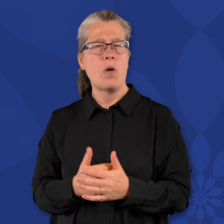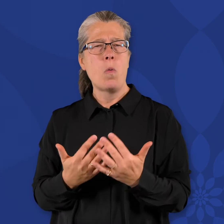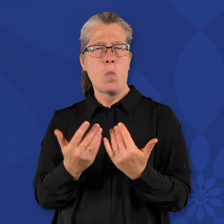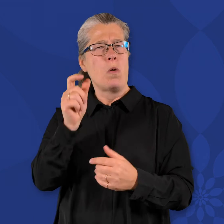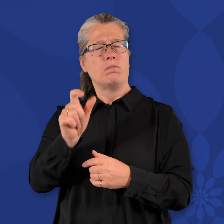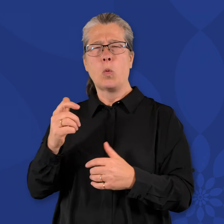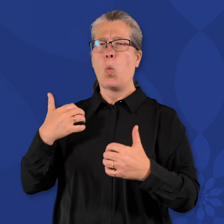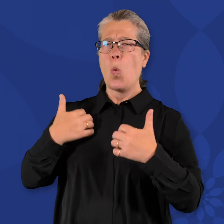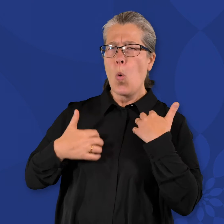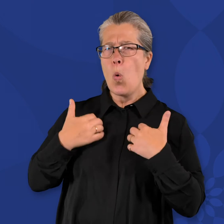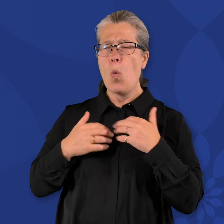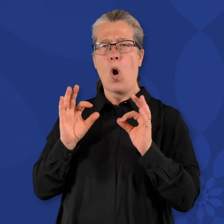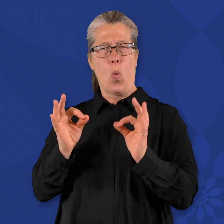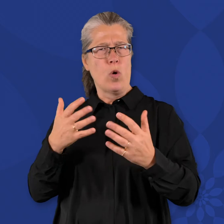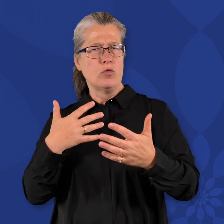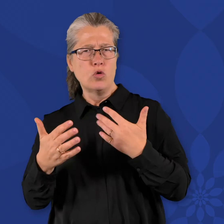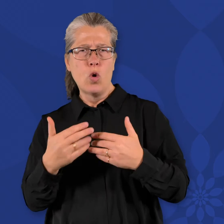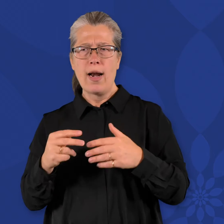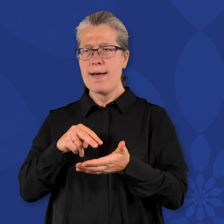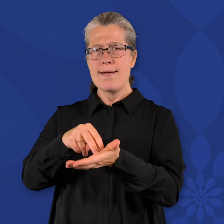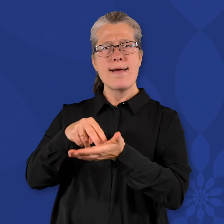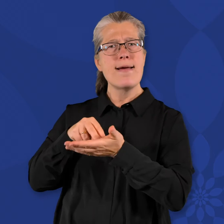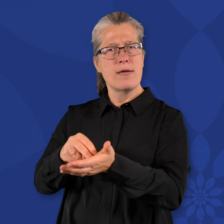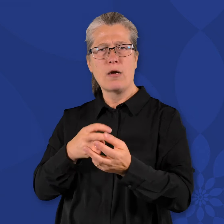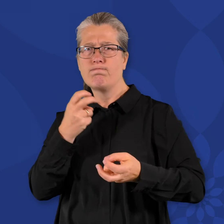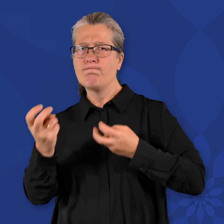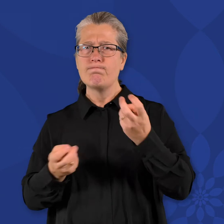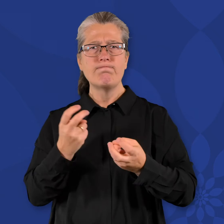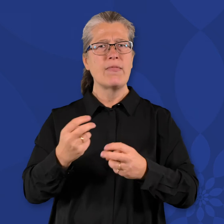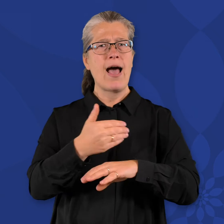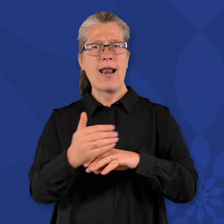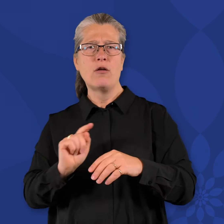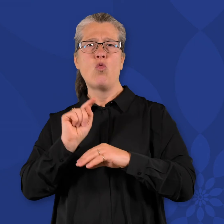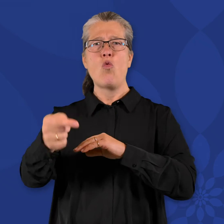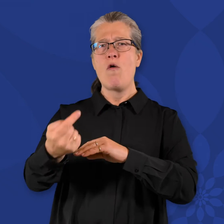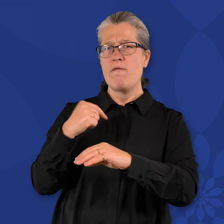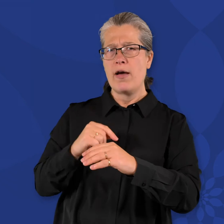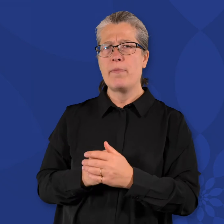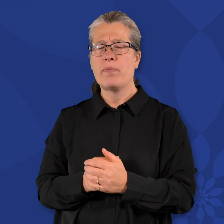Många oroar sig för frågor som rör resor över gränserna, -